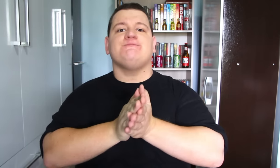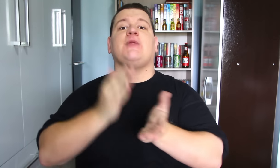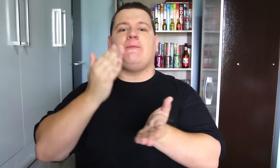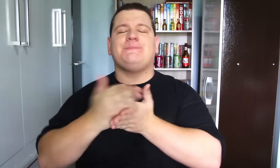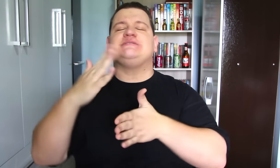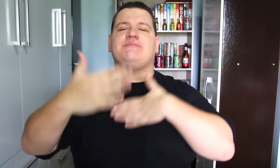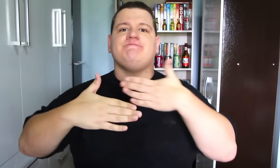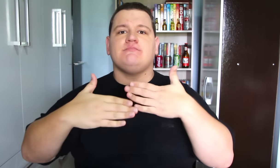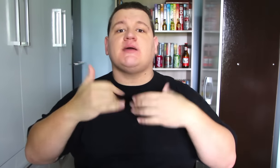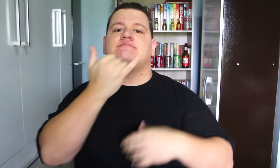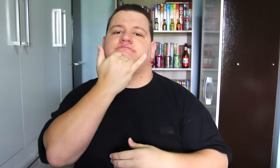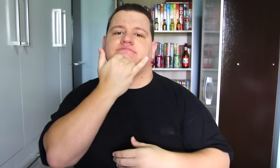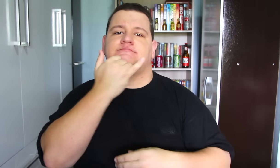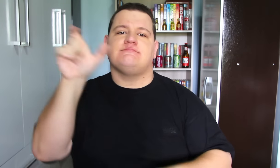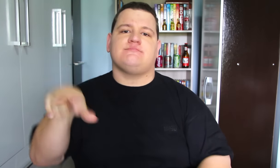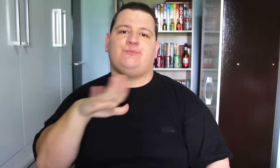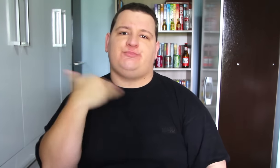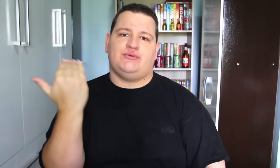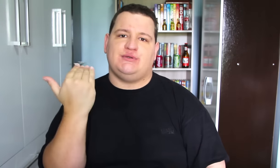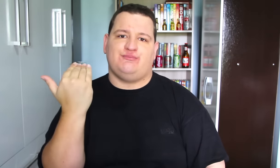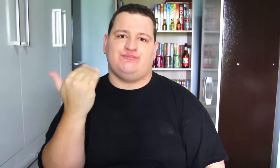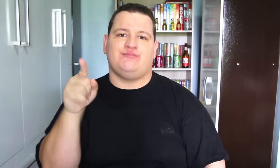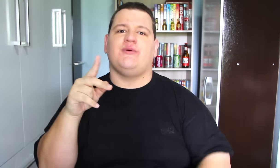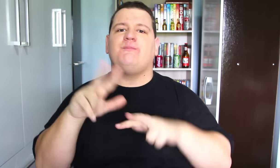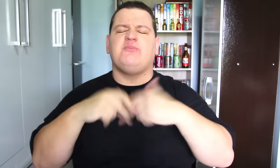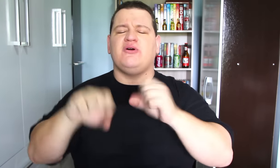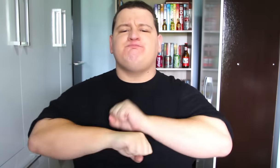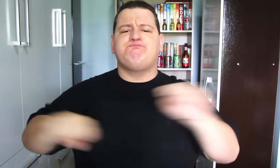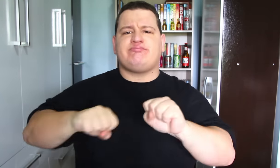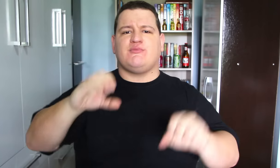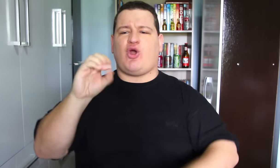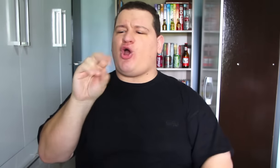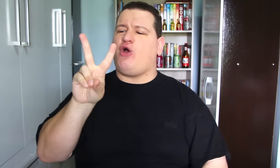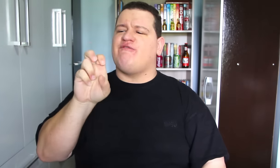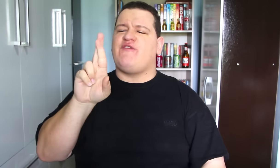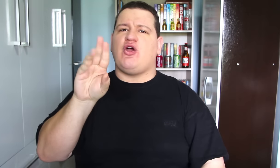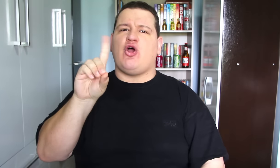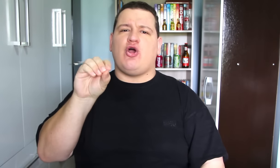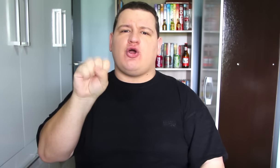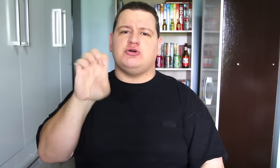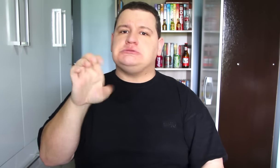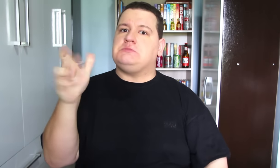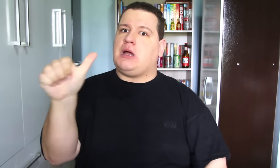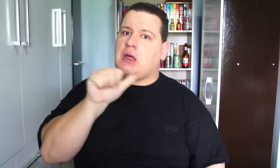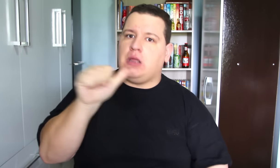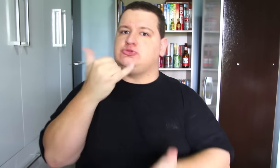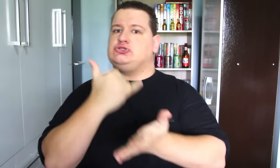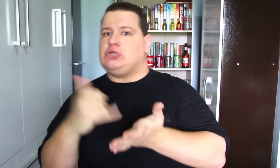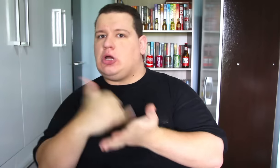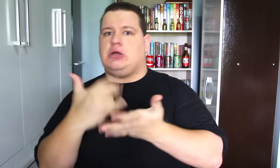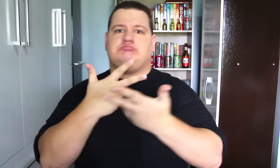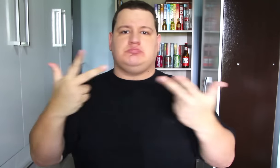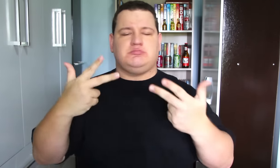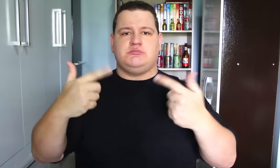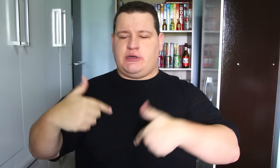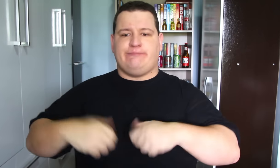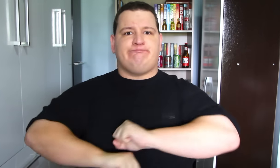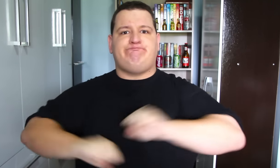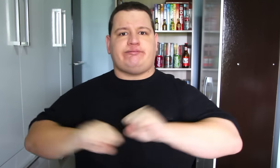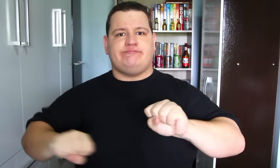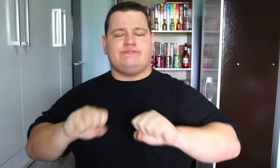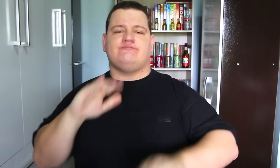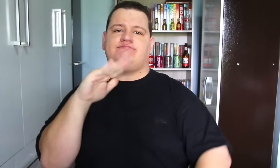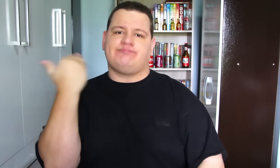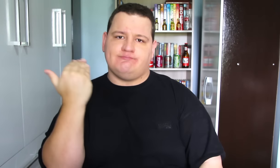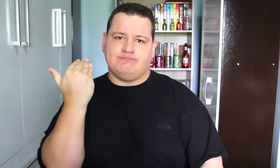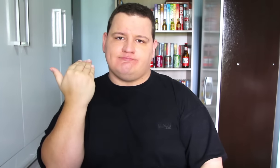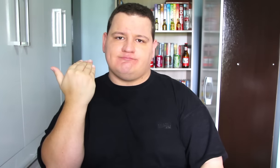Mas, ele morreu de overdose.